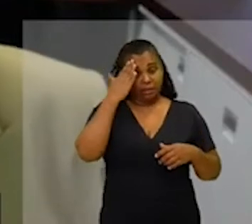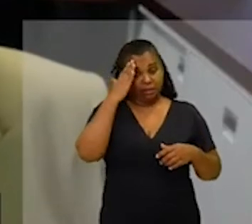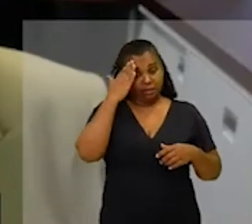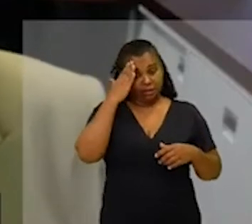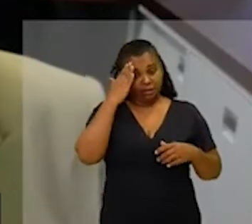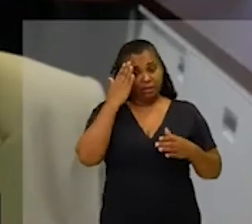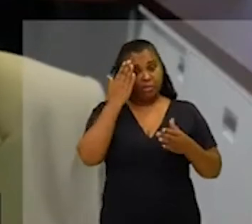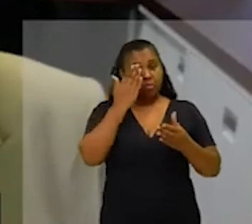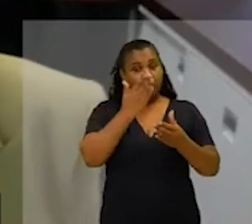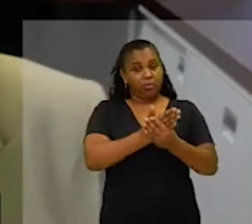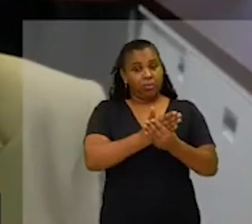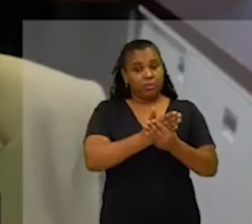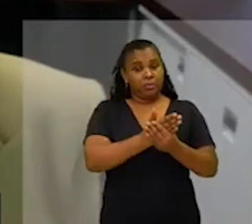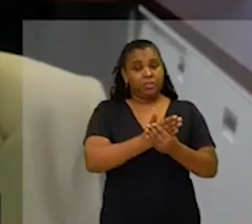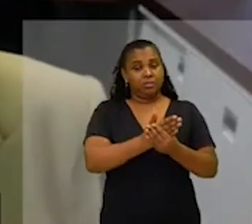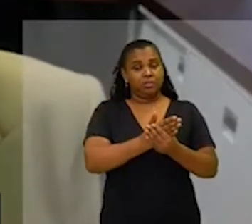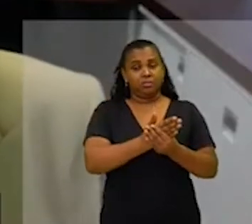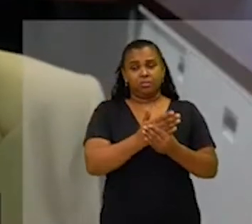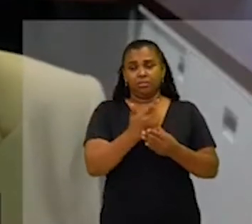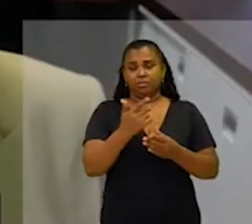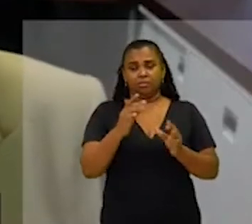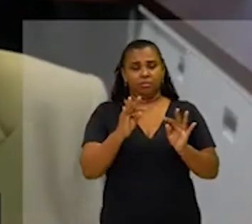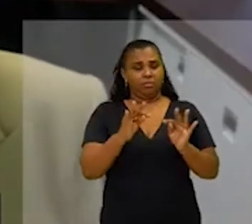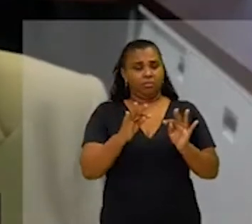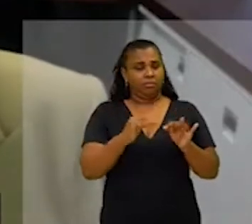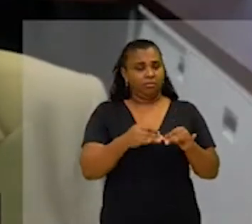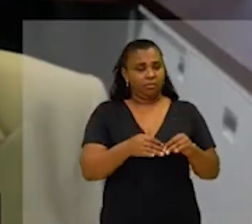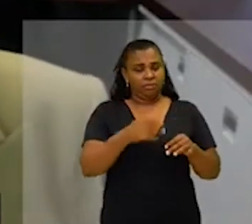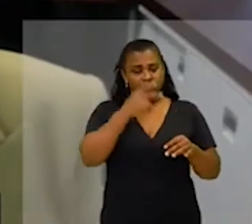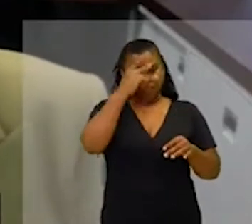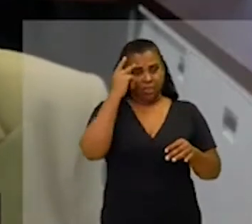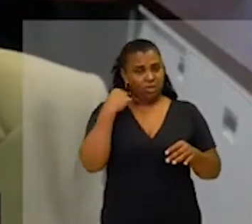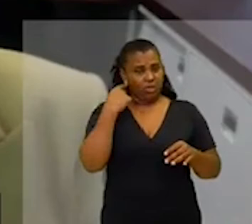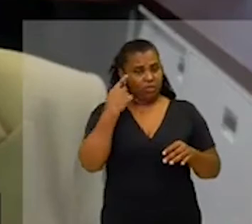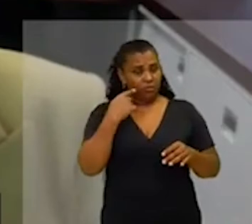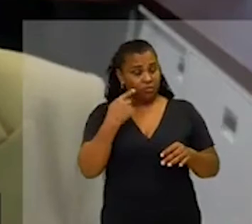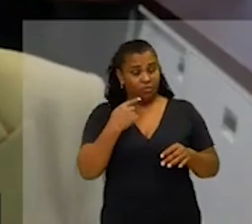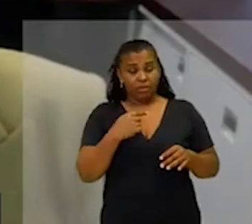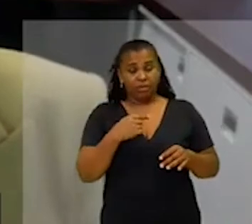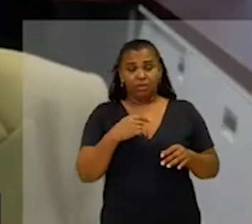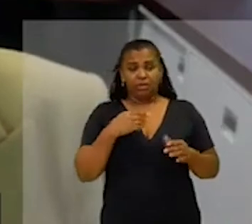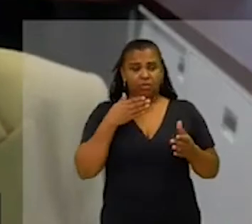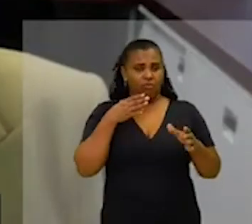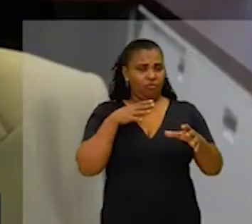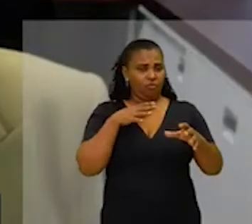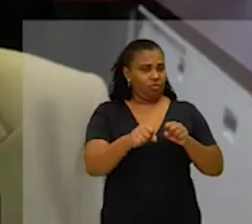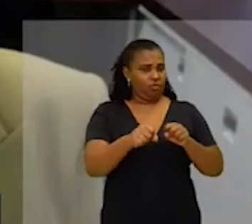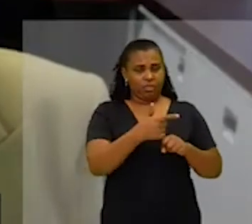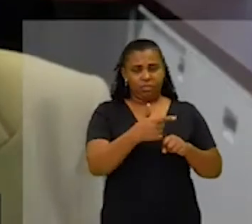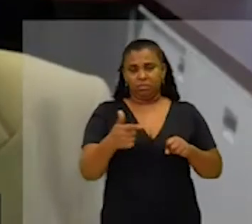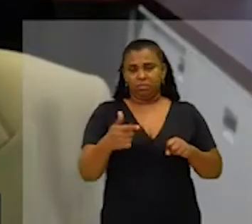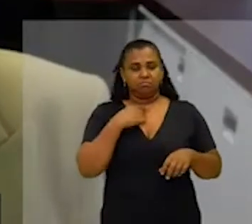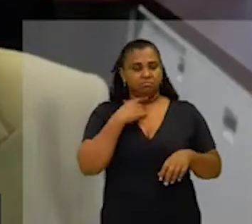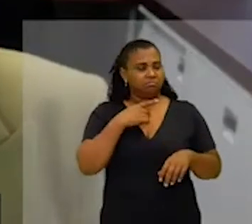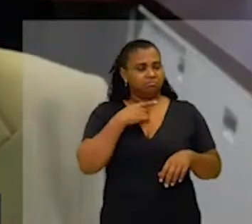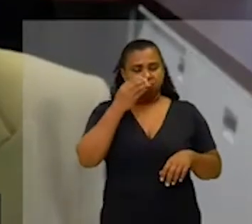Ela é muito complicado para alguém que é leigo entender aonde ele consegue usar aquele dado